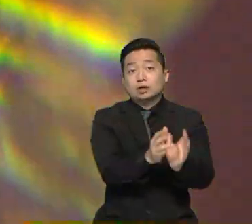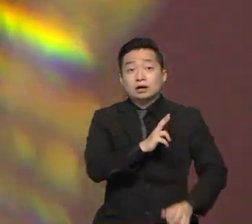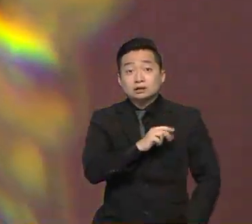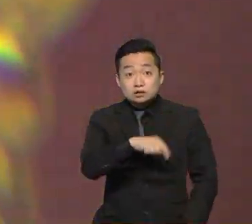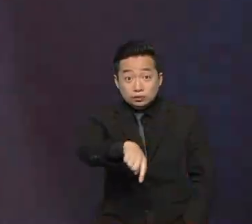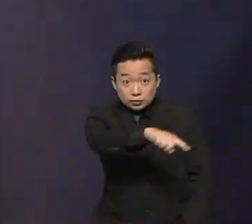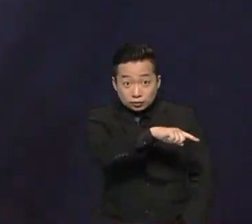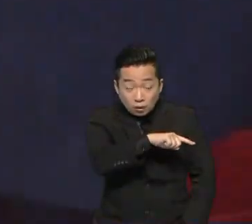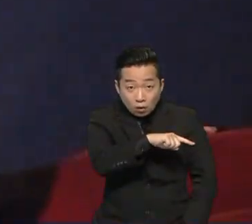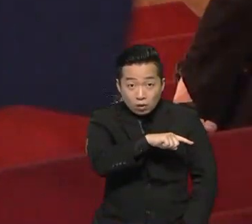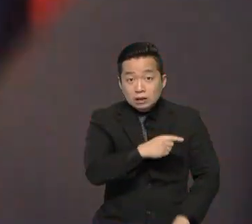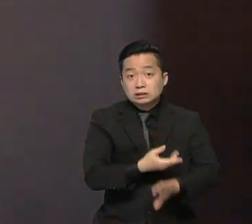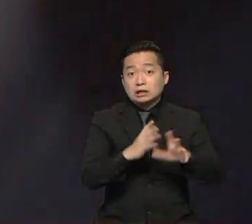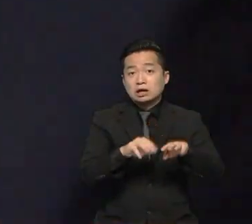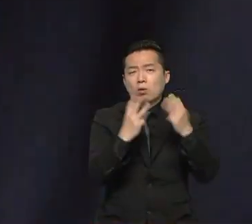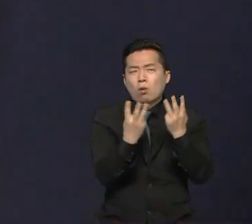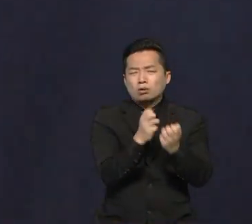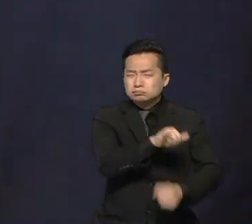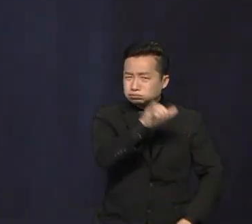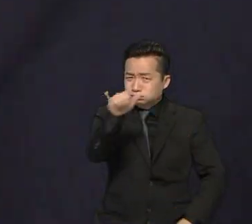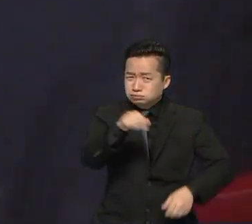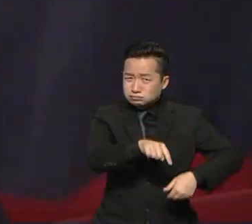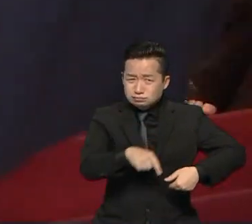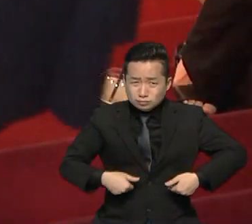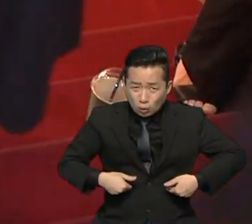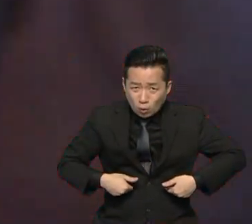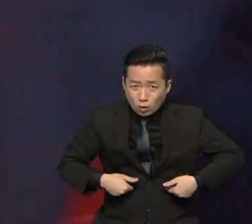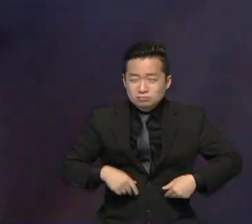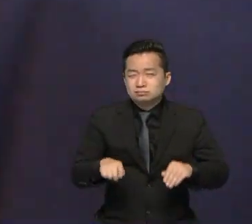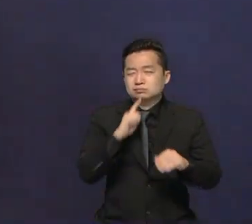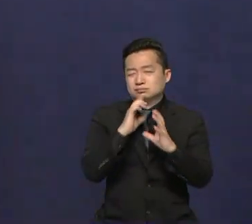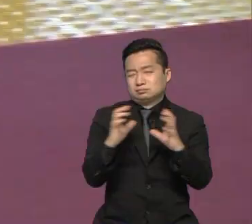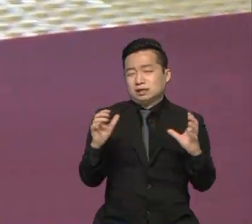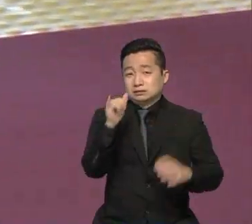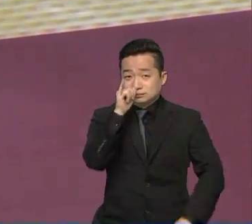의원들이 대거 해외로 워크숍을 가야 했는지 논란이 일었습니다.